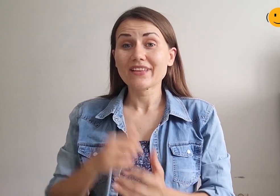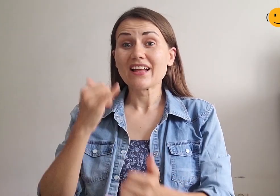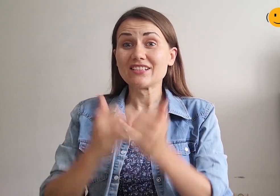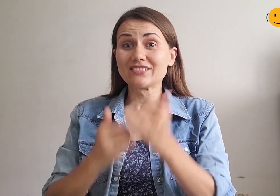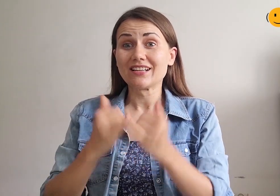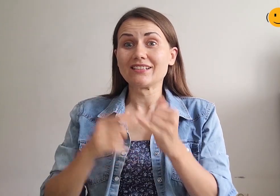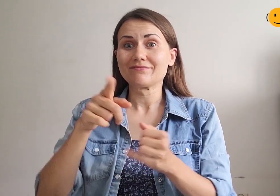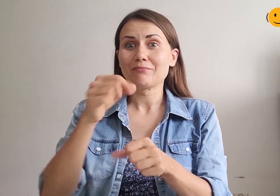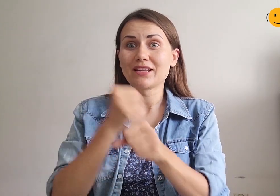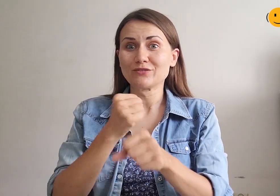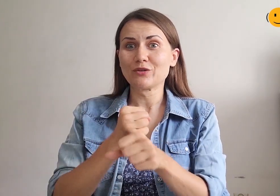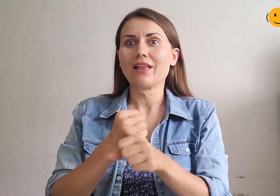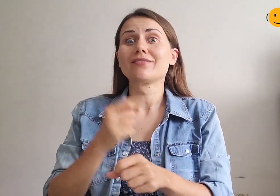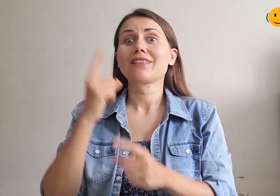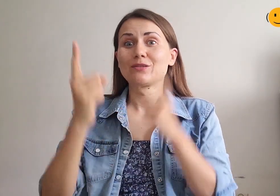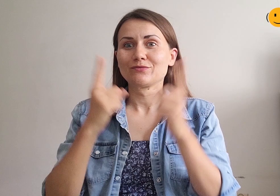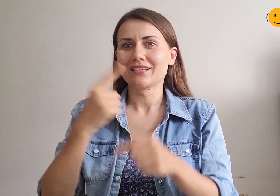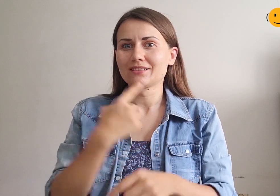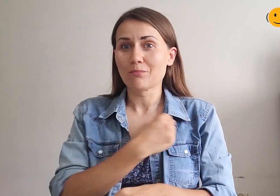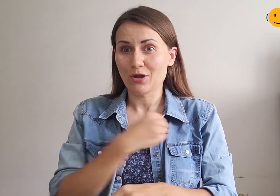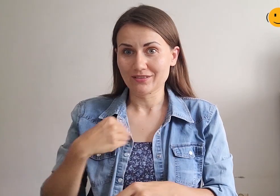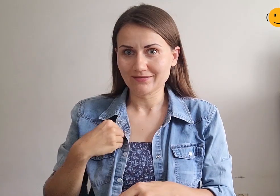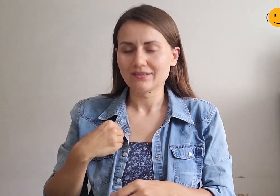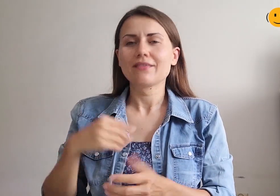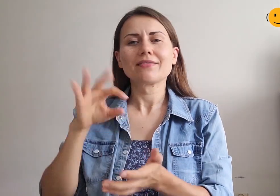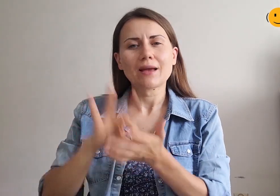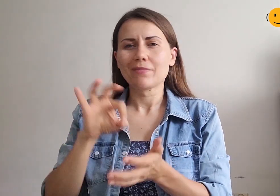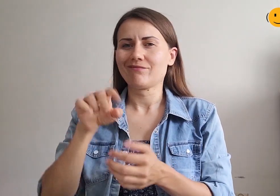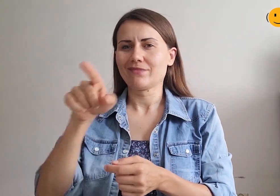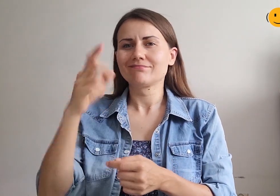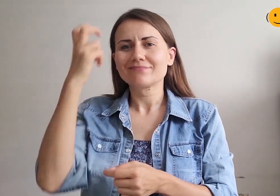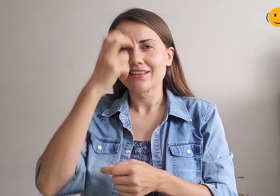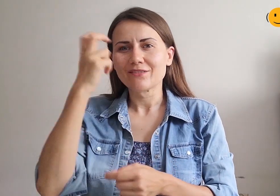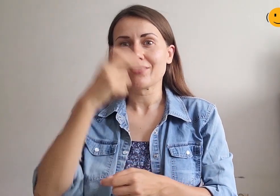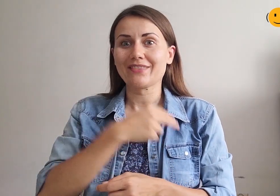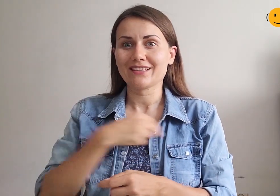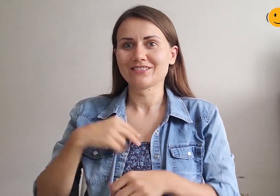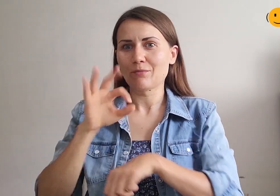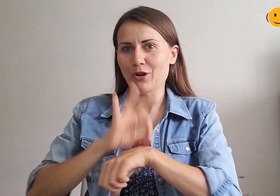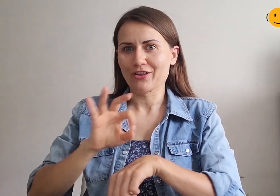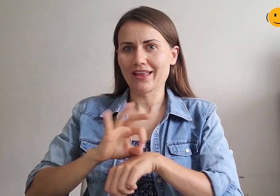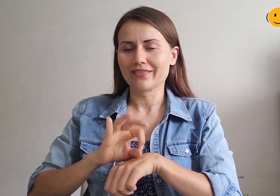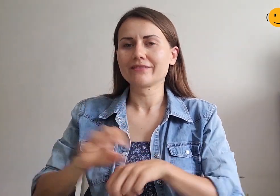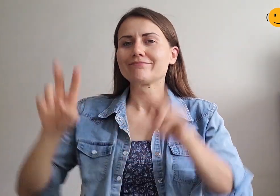Jeśli jesteś nauczycielem języka polskiego, to z pewnością zainteresuje Cię nasz projekt